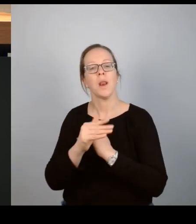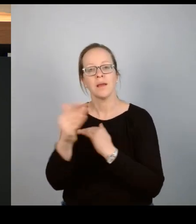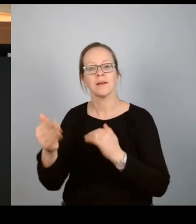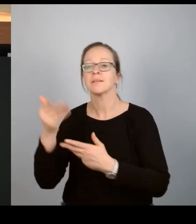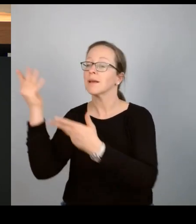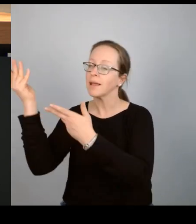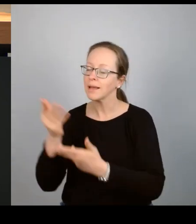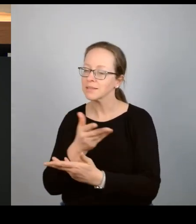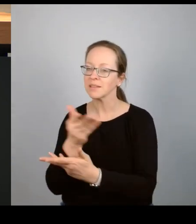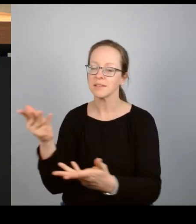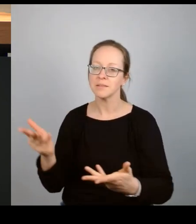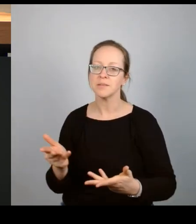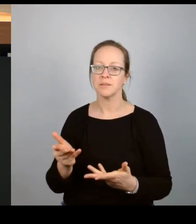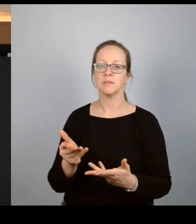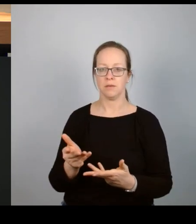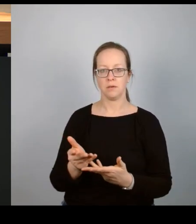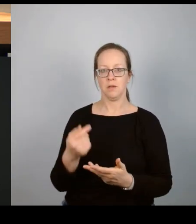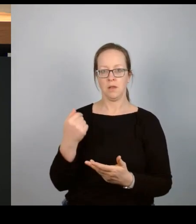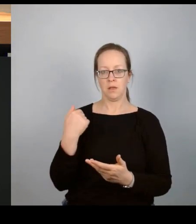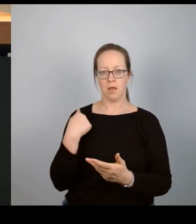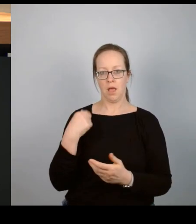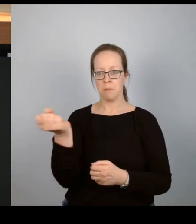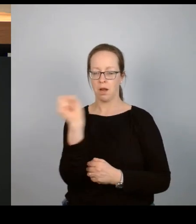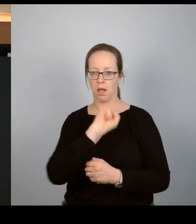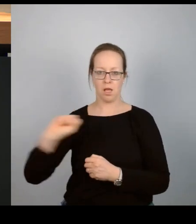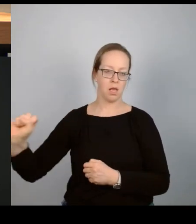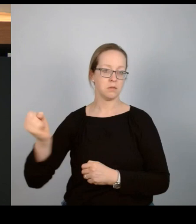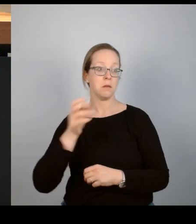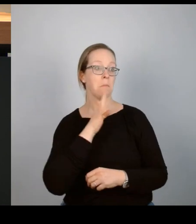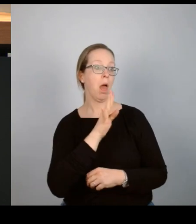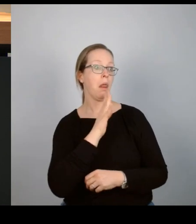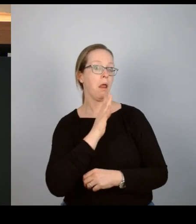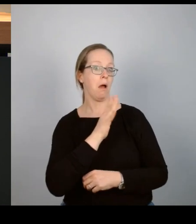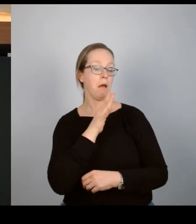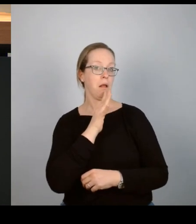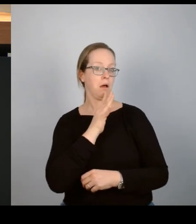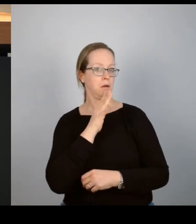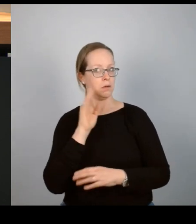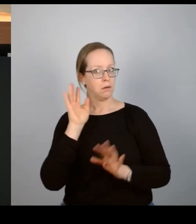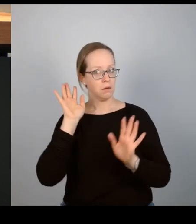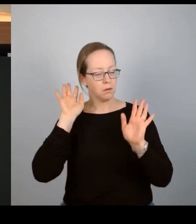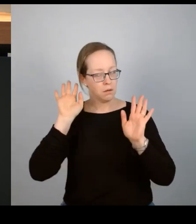Sie haben angesprochen, es muss schneller geplant werden. Ja, ich wünsche mir auch, dass das schneller geplant wird.